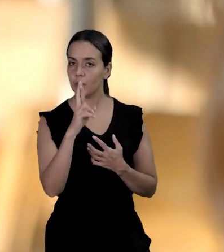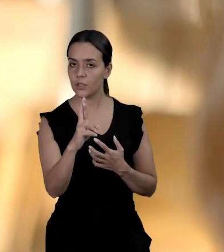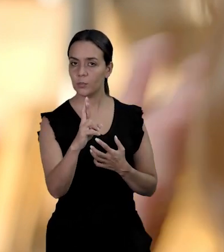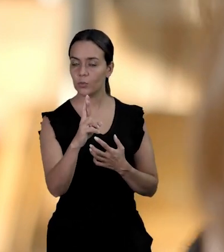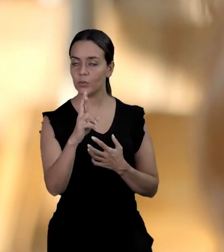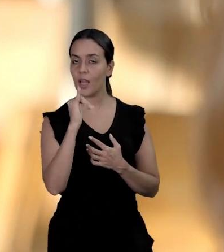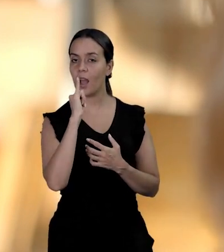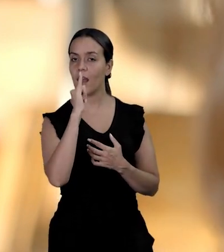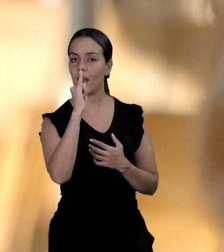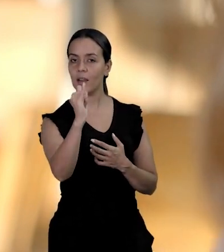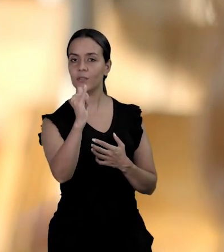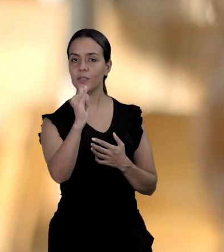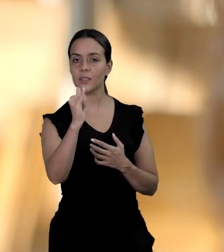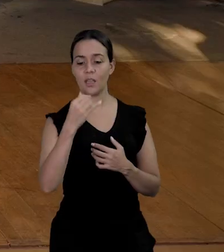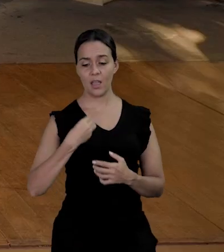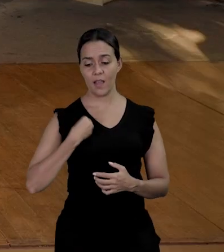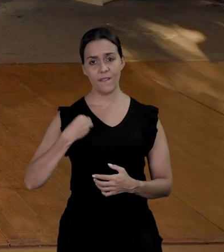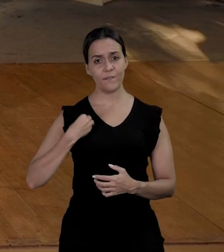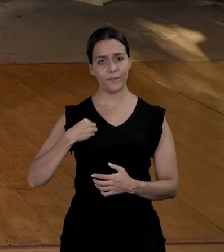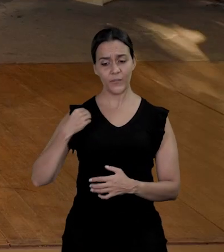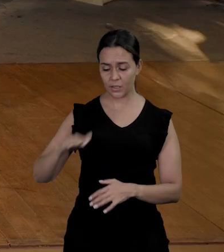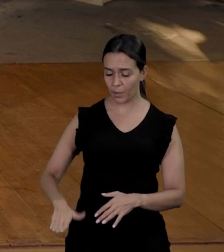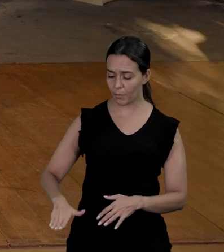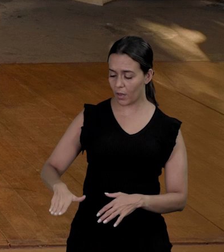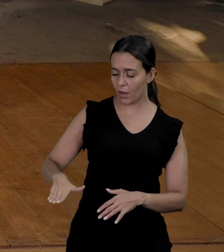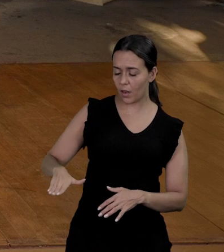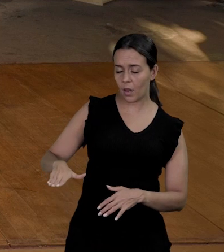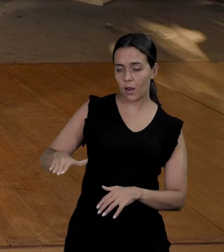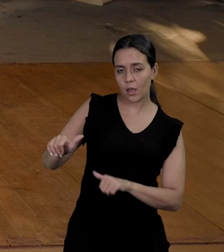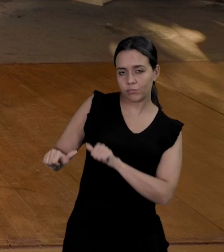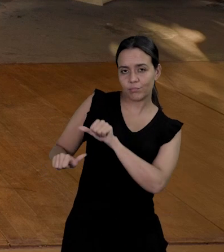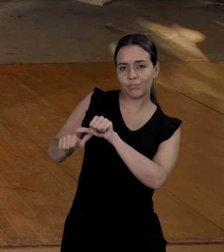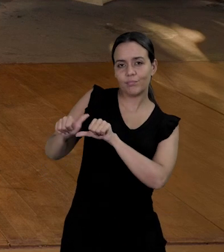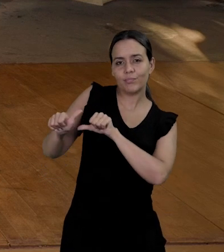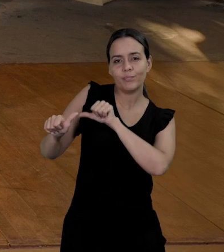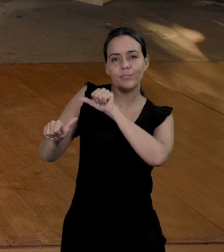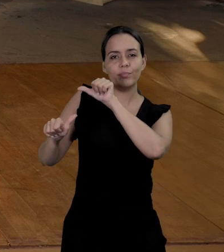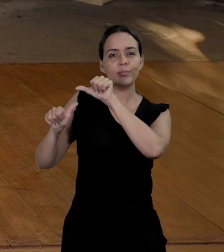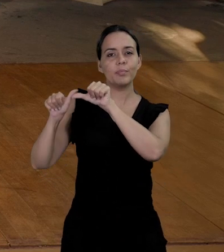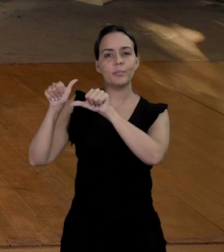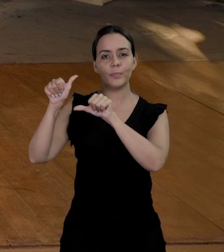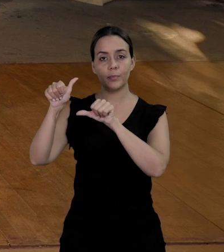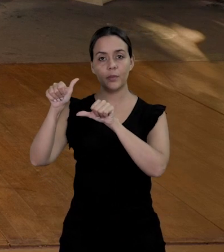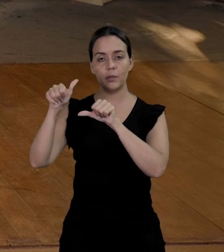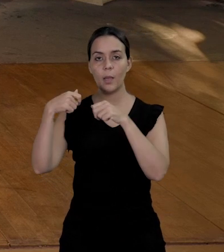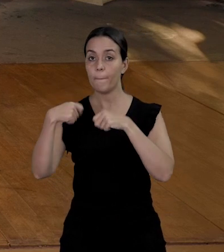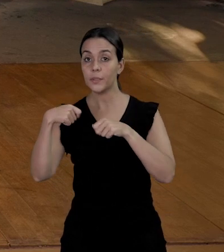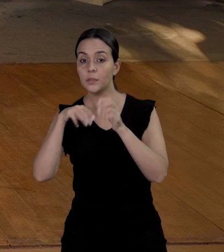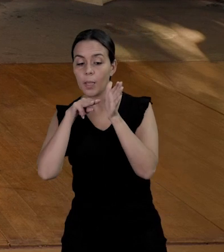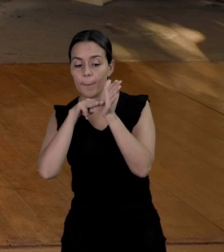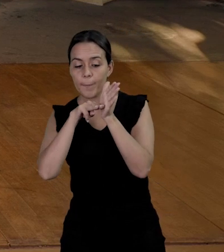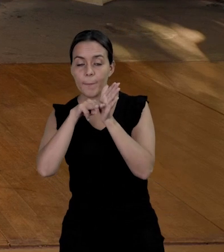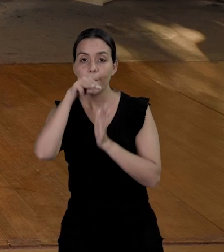a grande peça que a gente quer ensinar, ela é produzida ao longo da nossa vida, a gente vai percebendo isso. E o que a gente precisa? De método.